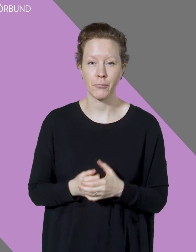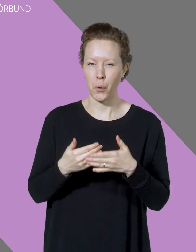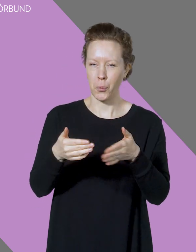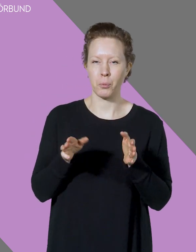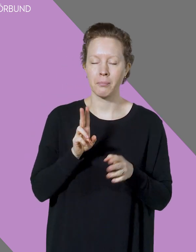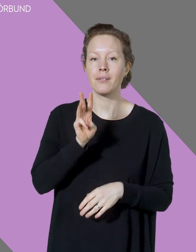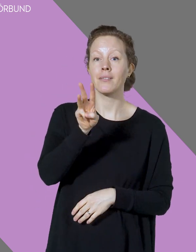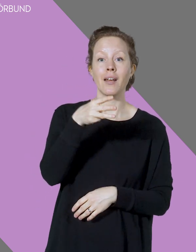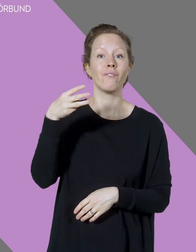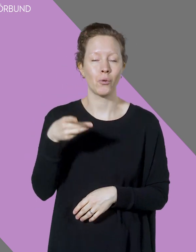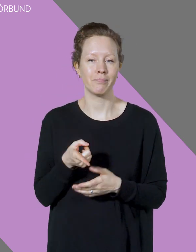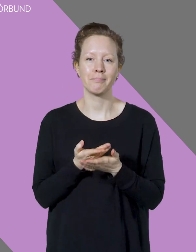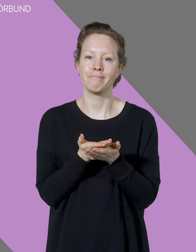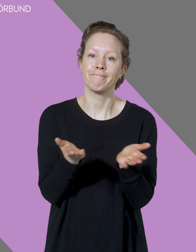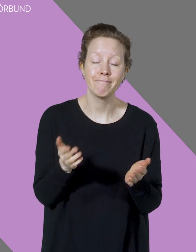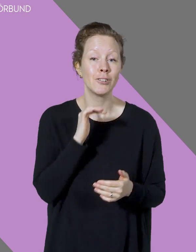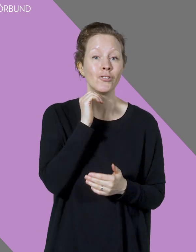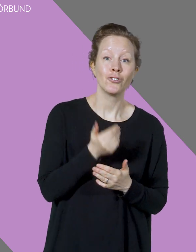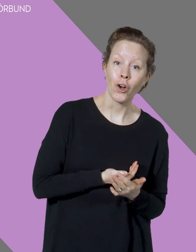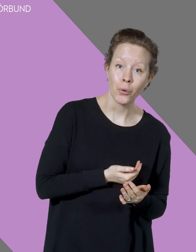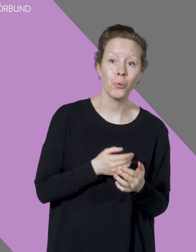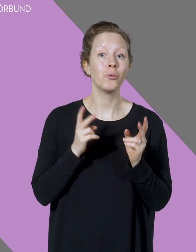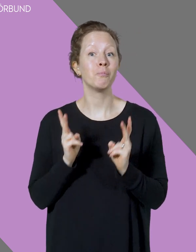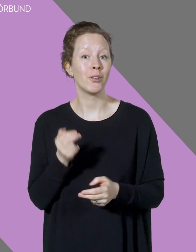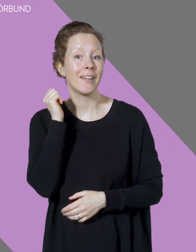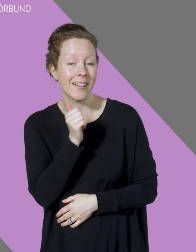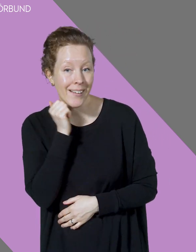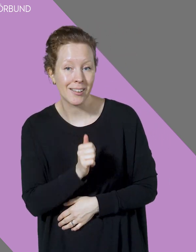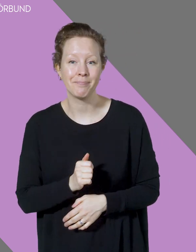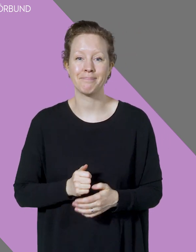i aktivitetsrummet för barn på 3 våningen, där det blir både, sagor och lek.